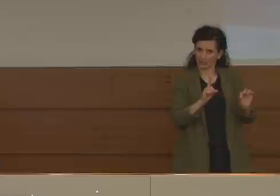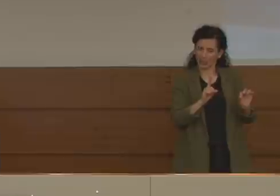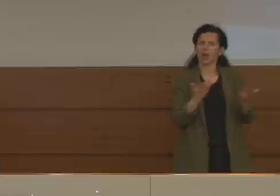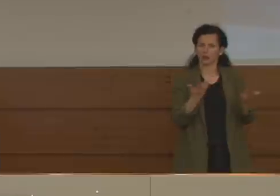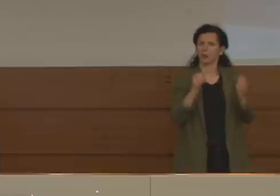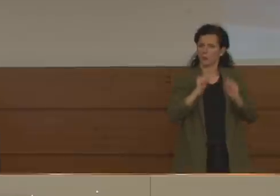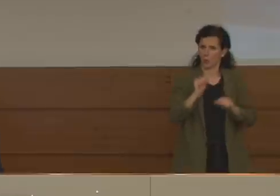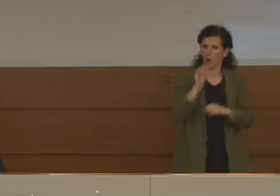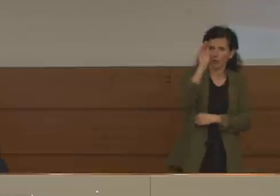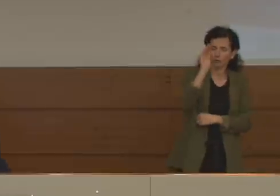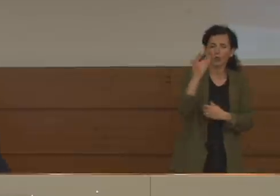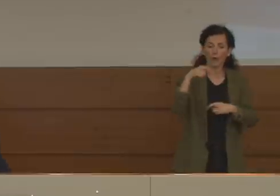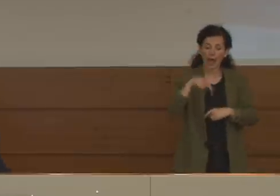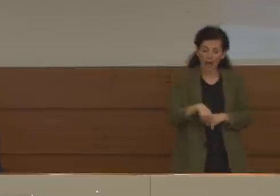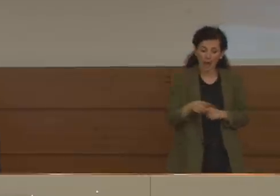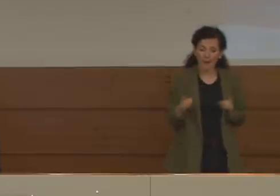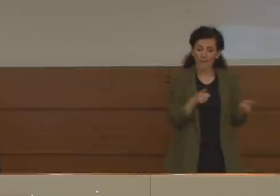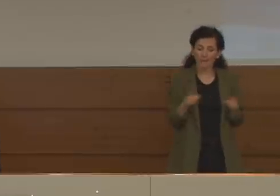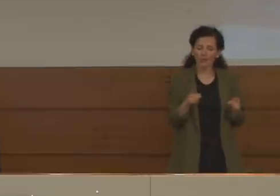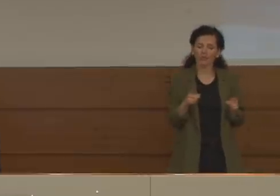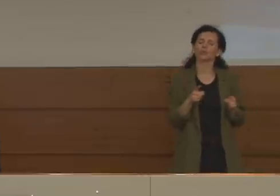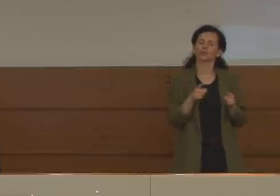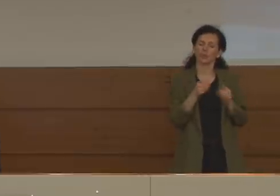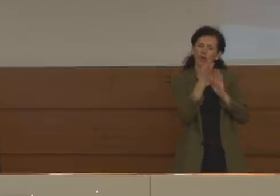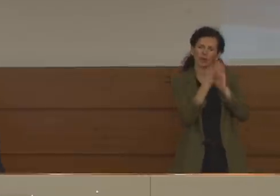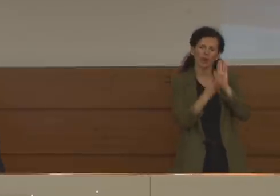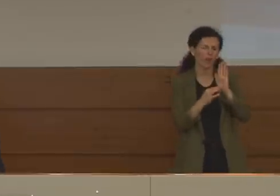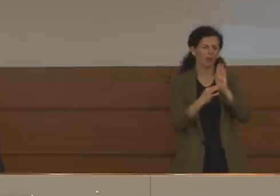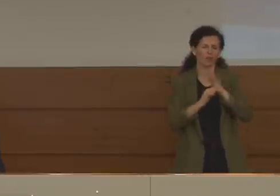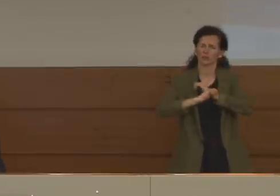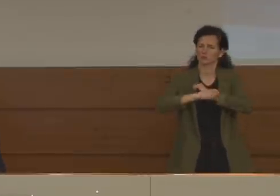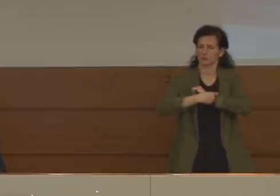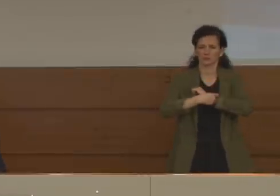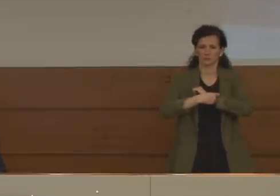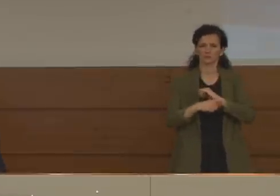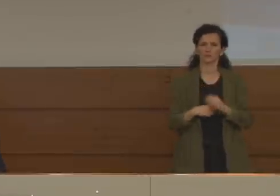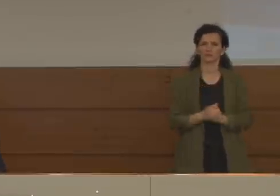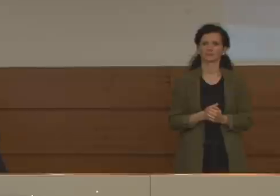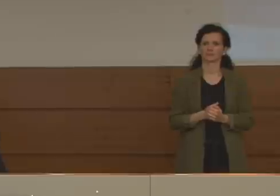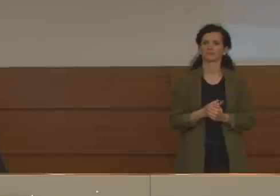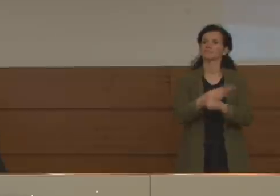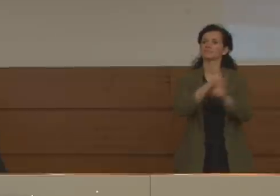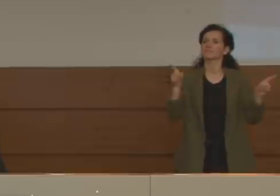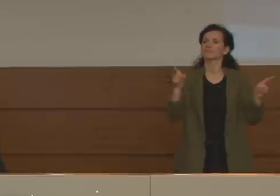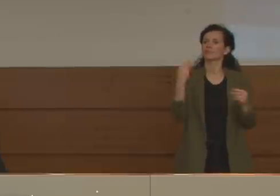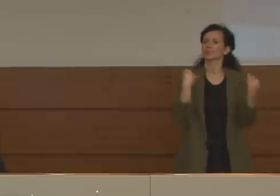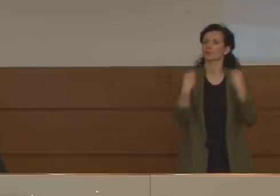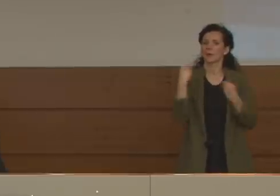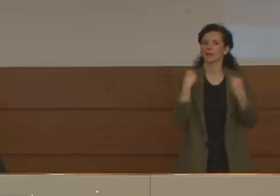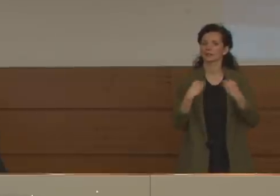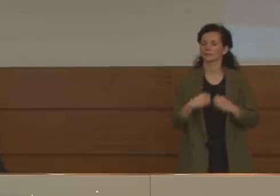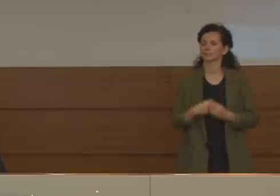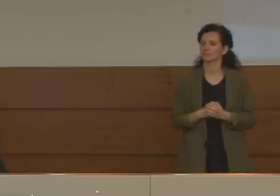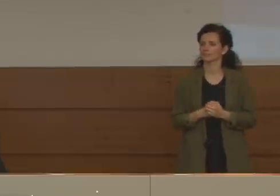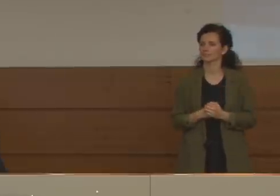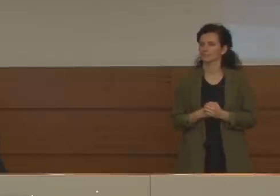tempi questa regola per noi deve essere una regola ferrea. A voi le domande.